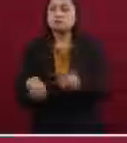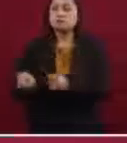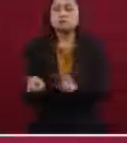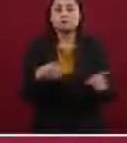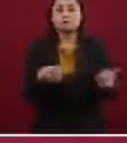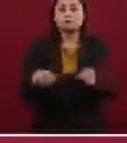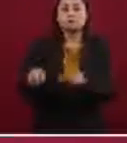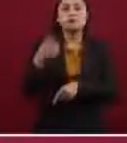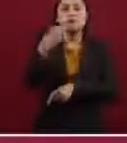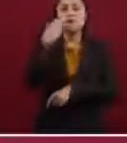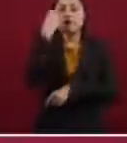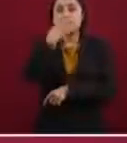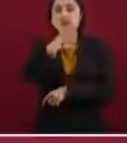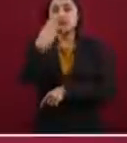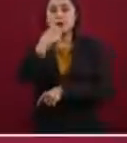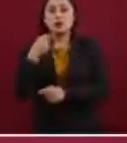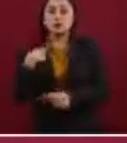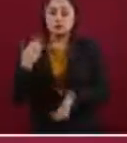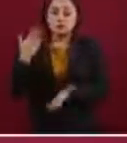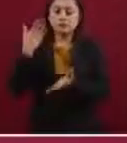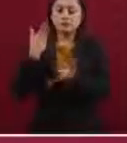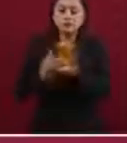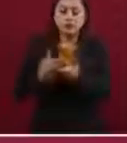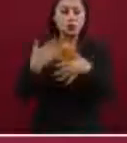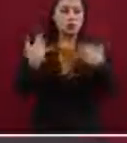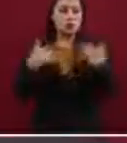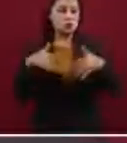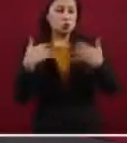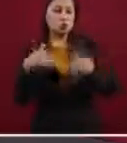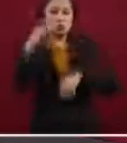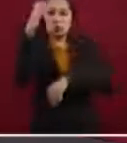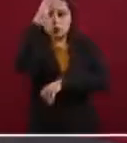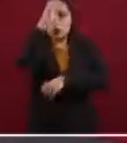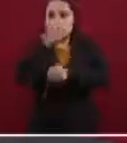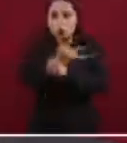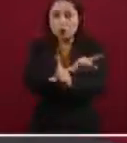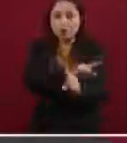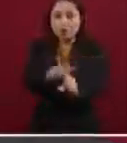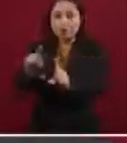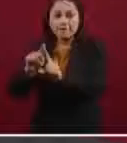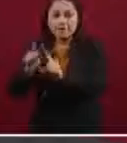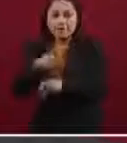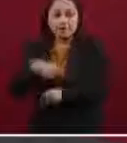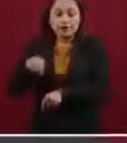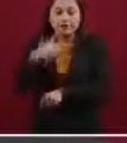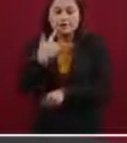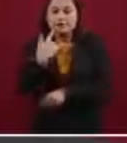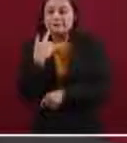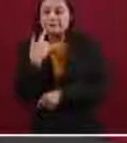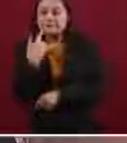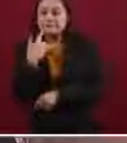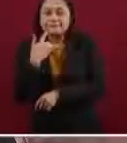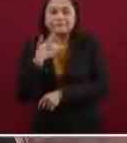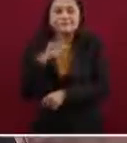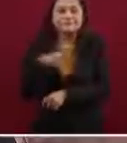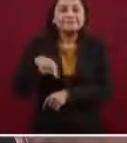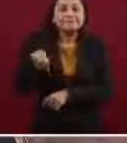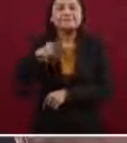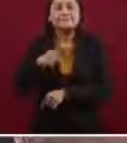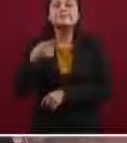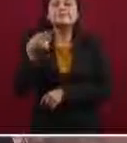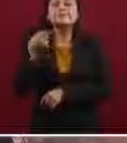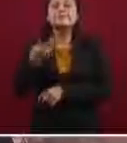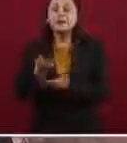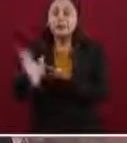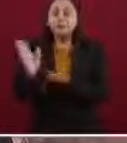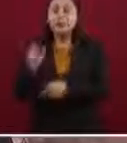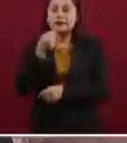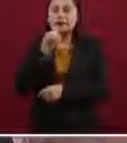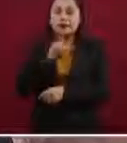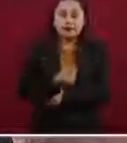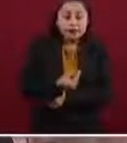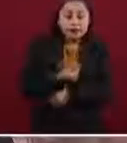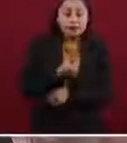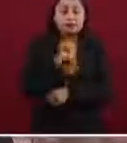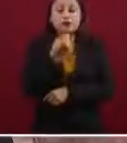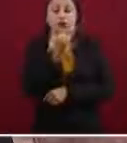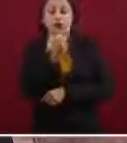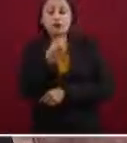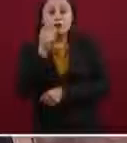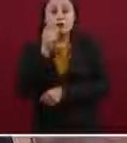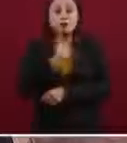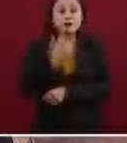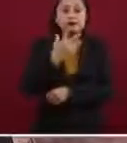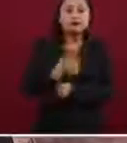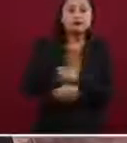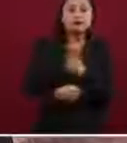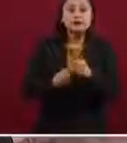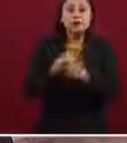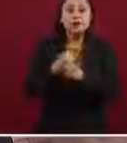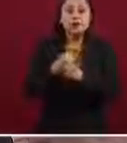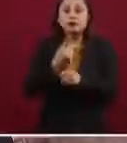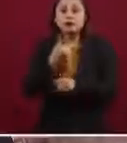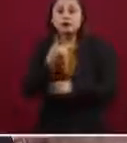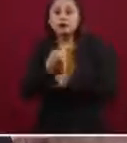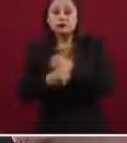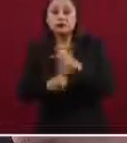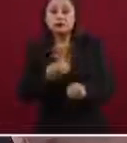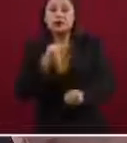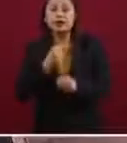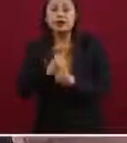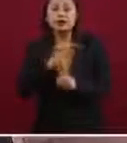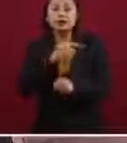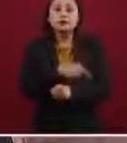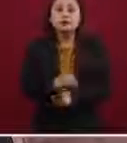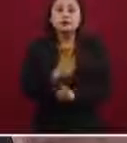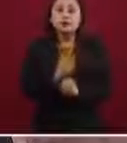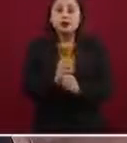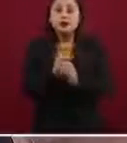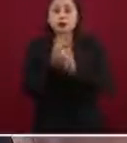es un laboratorio cultural, niñitas, niñitos de cinco o seis años con el saxofón, y con